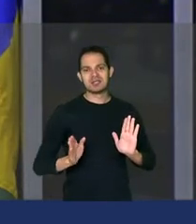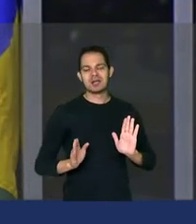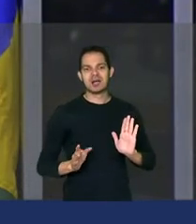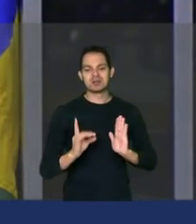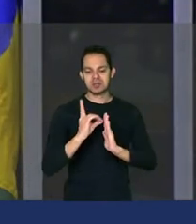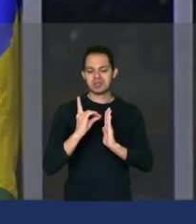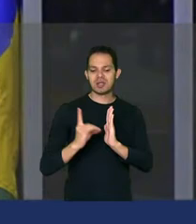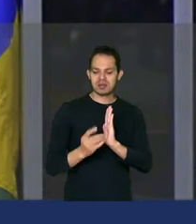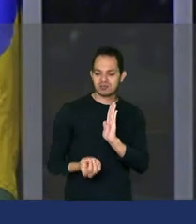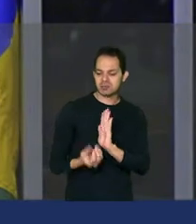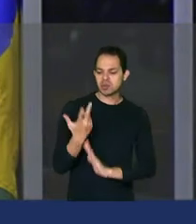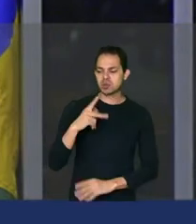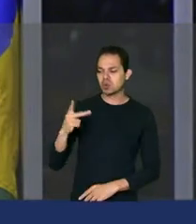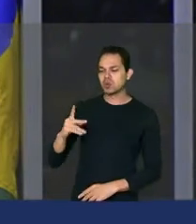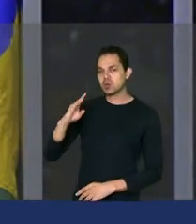ESSE DIREITO QUE JÁ FOI DADO ATRAVÀS DE DECRETO DO...